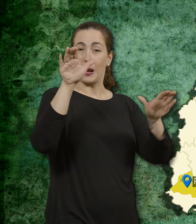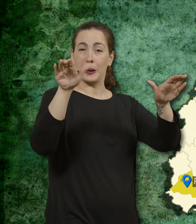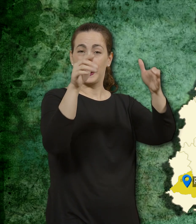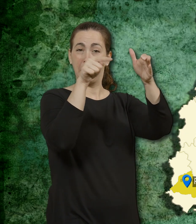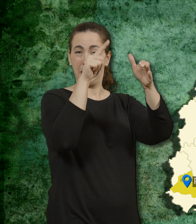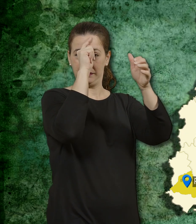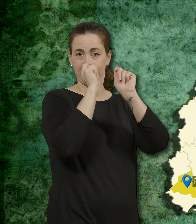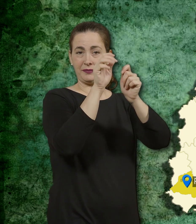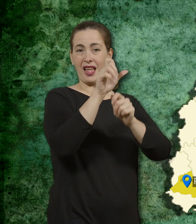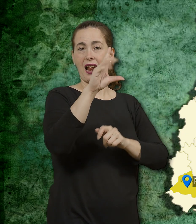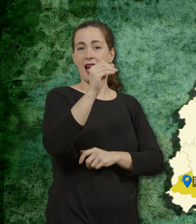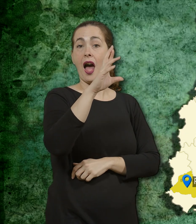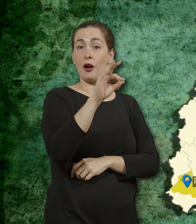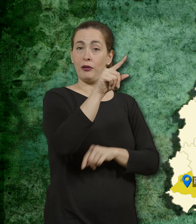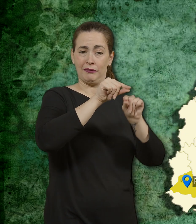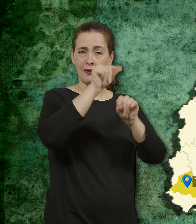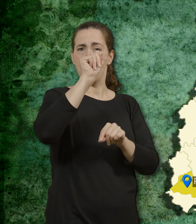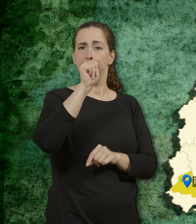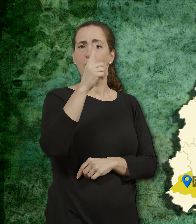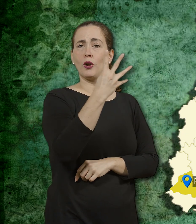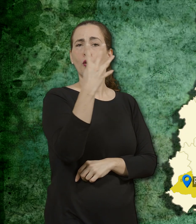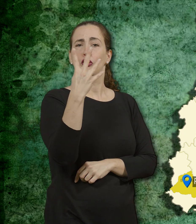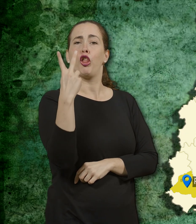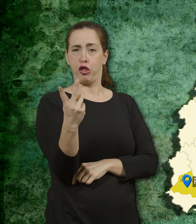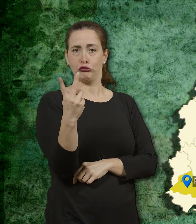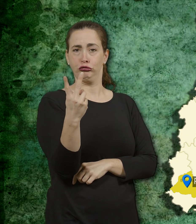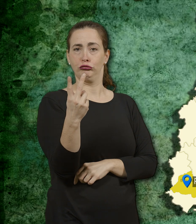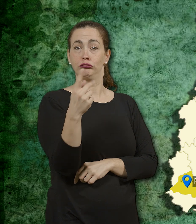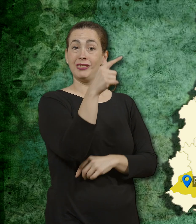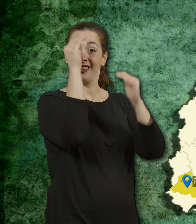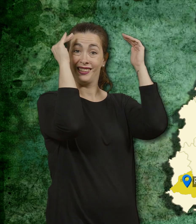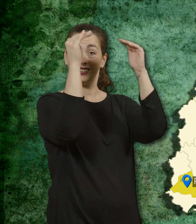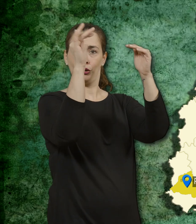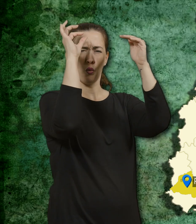El sostre del massís, el Caro (1.442 metres), està inclòs al terme,